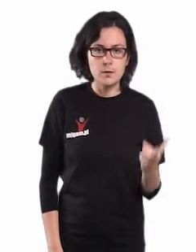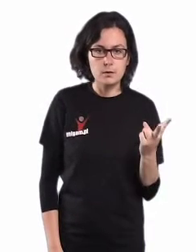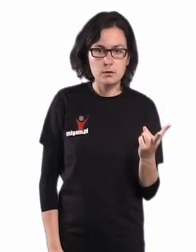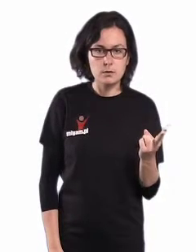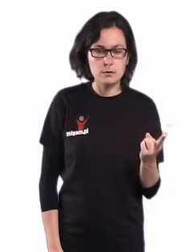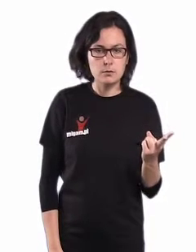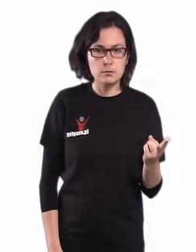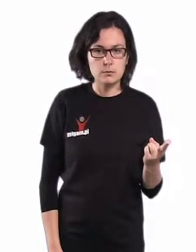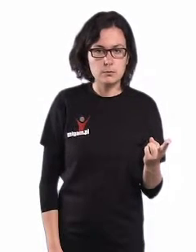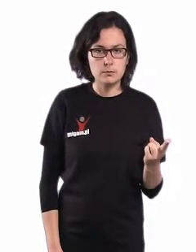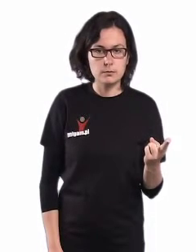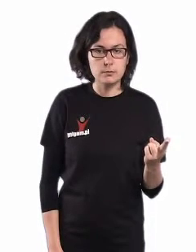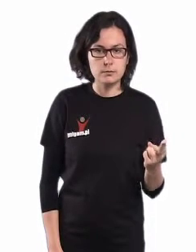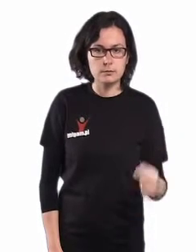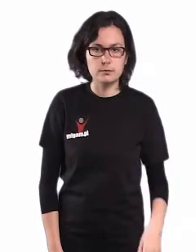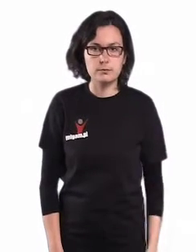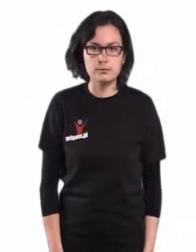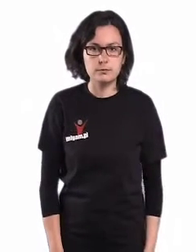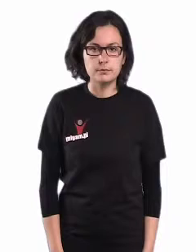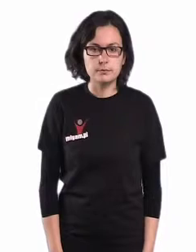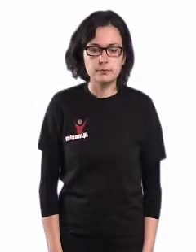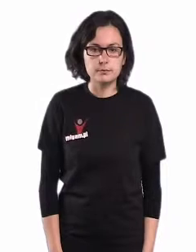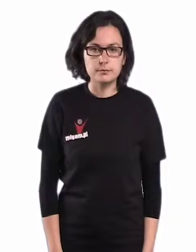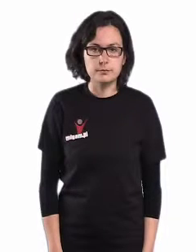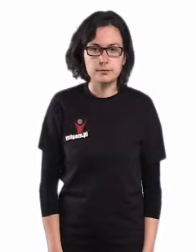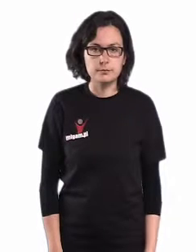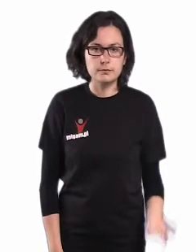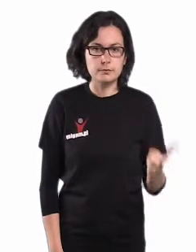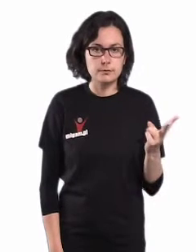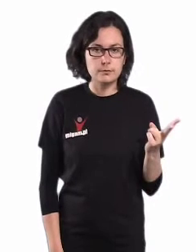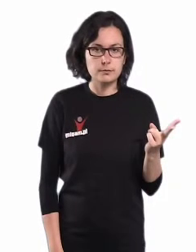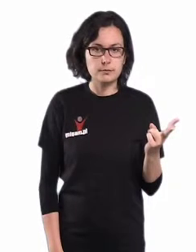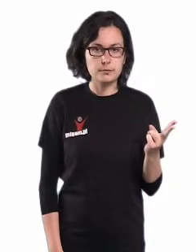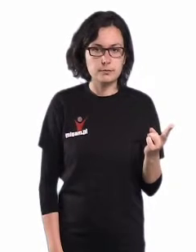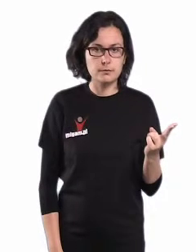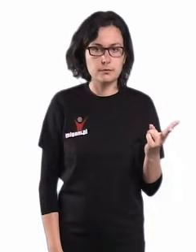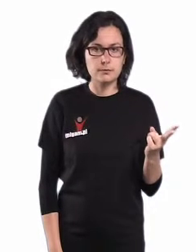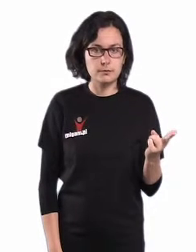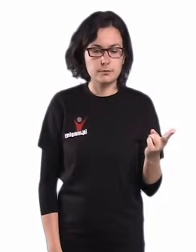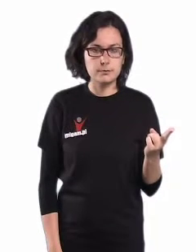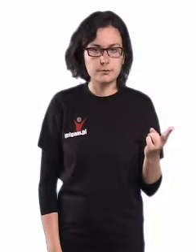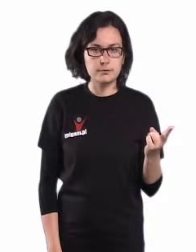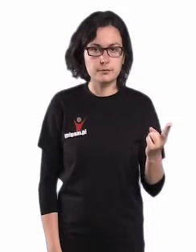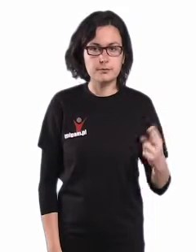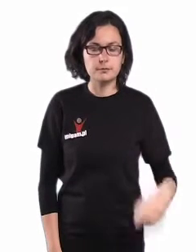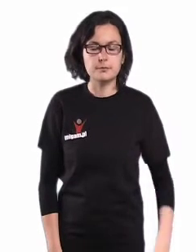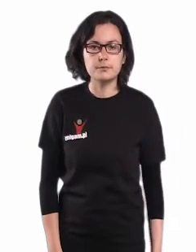1: Couple